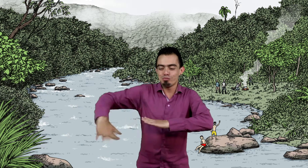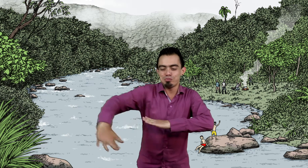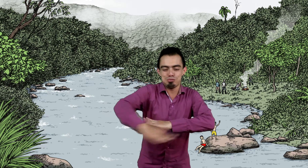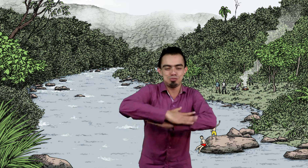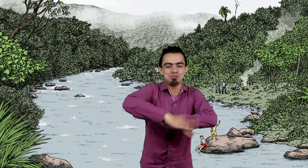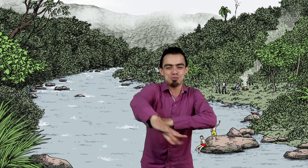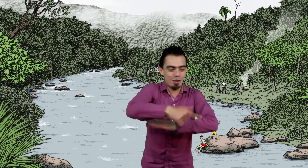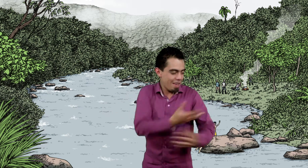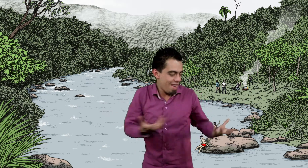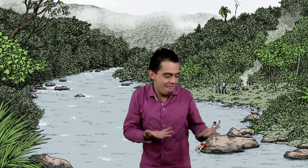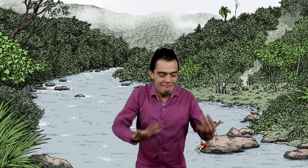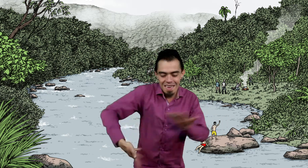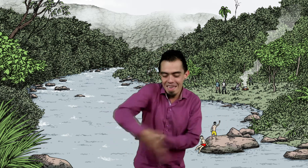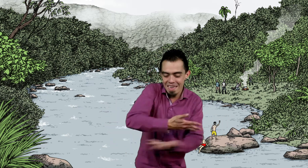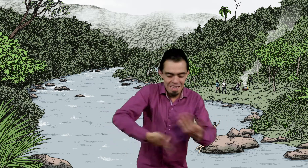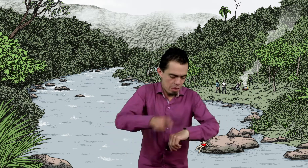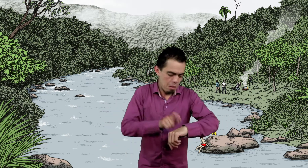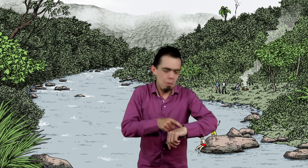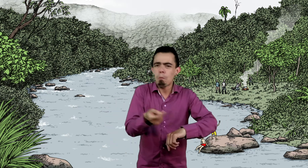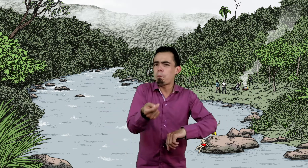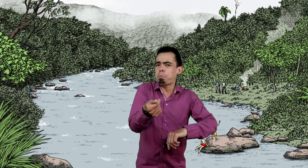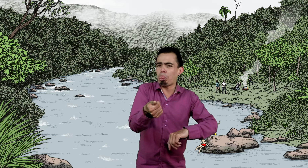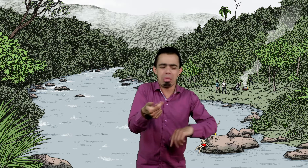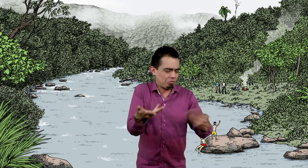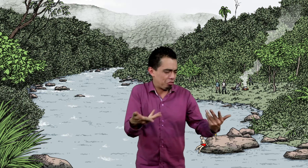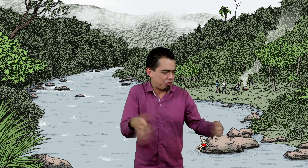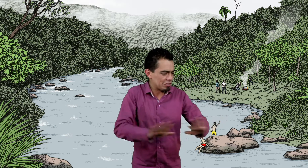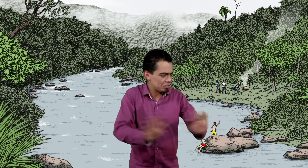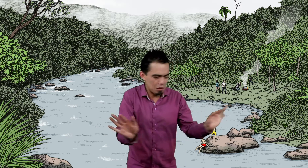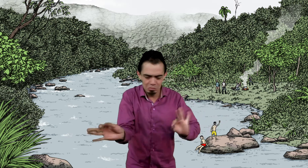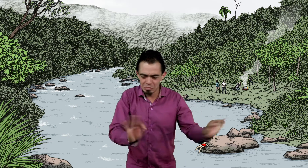Cuando estábamos en la playa, el tiempo se pasaba volando